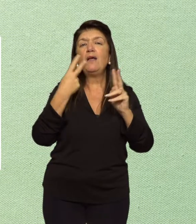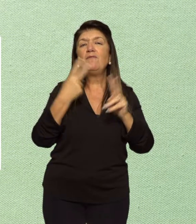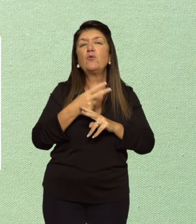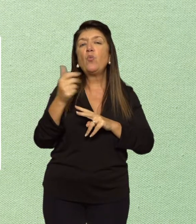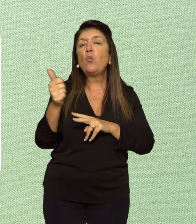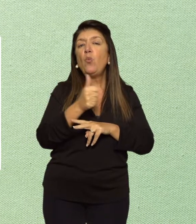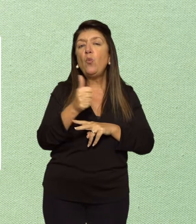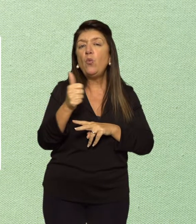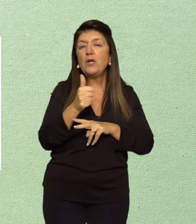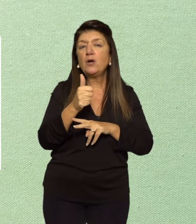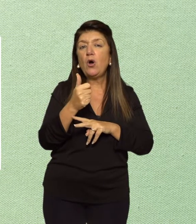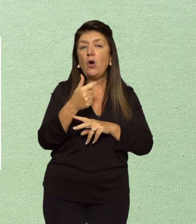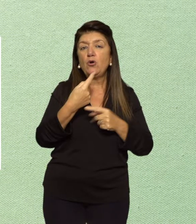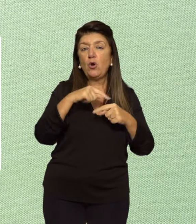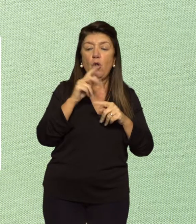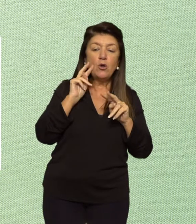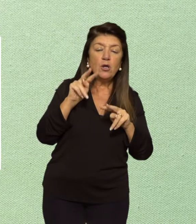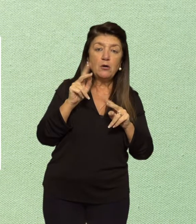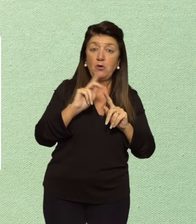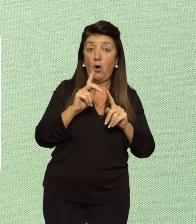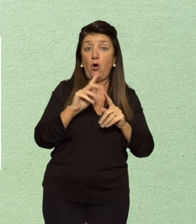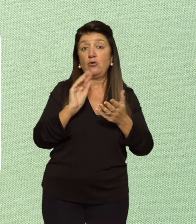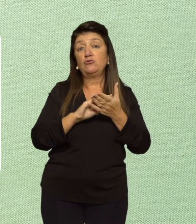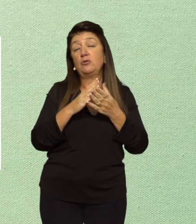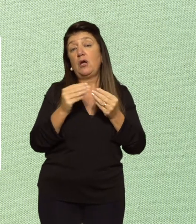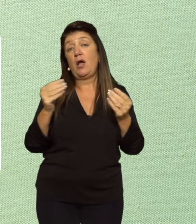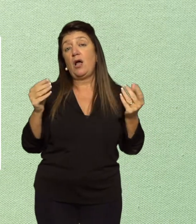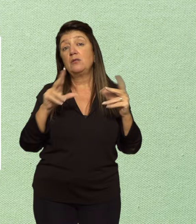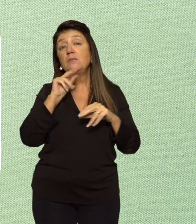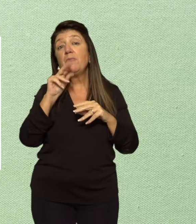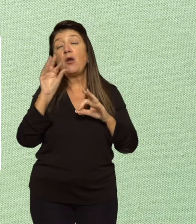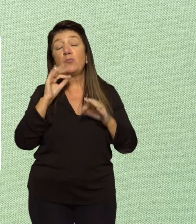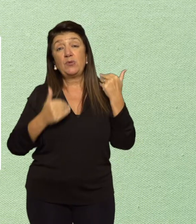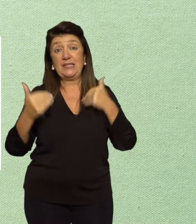riscontriamo. Ma quando parliamo di disabilità è altrettanto violenza il controllo economico,